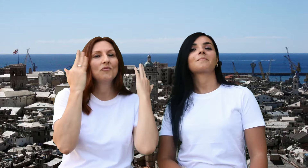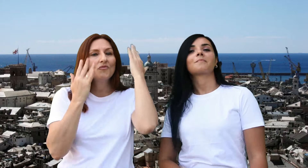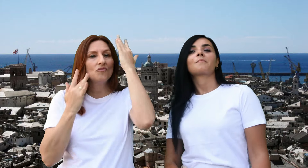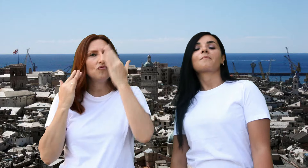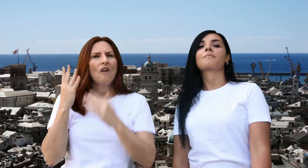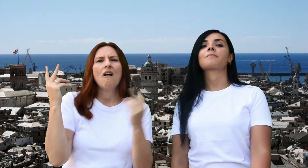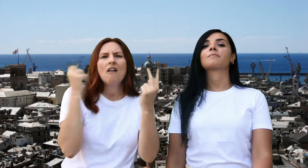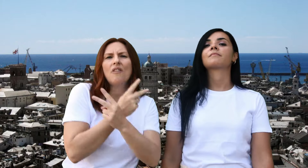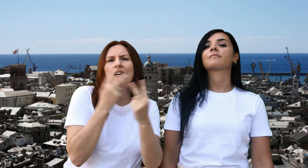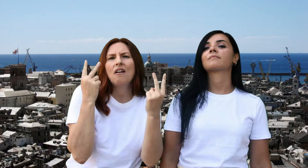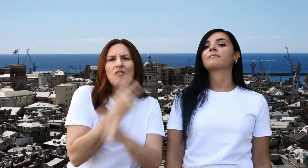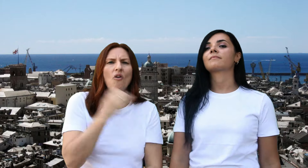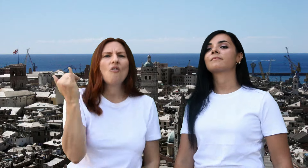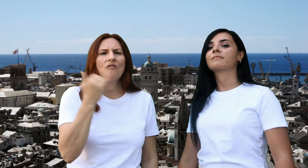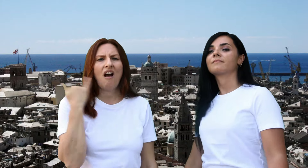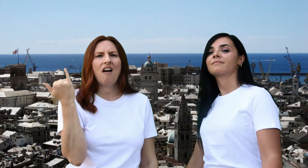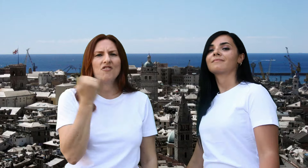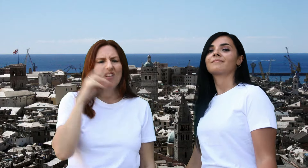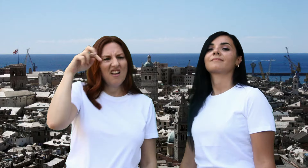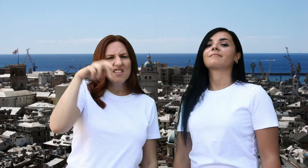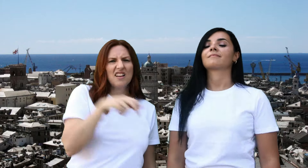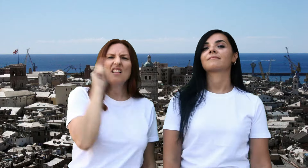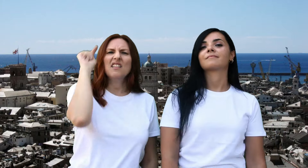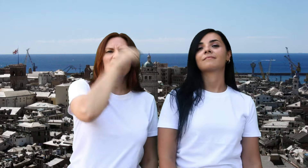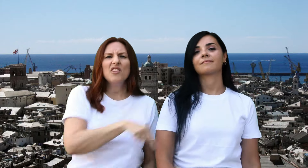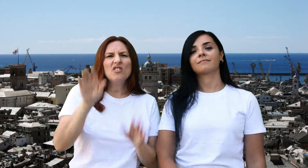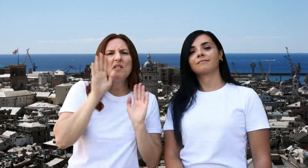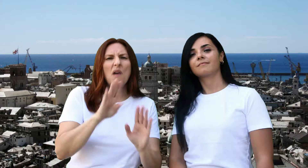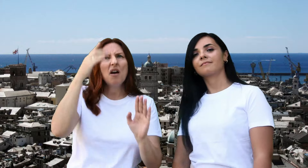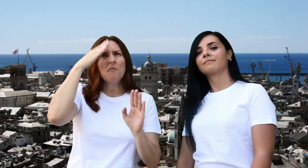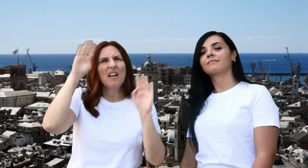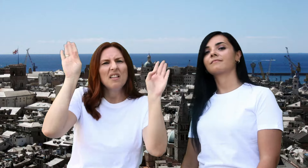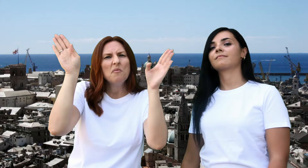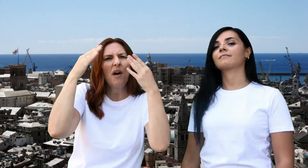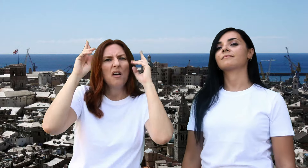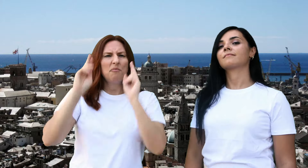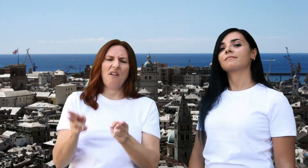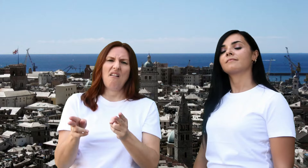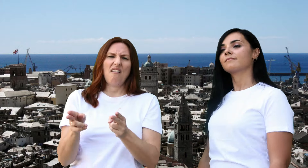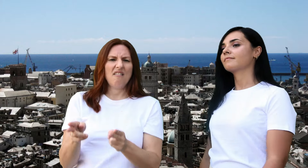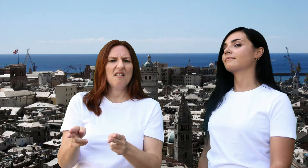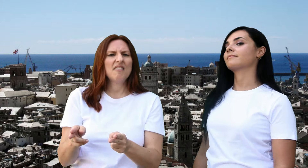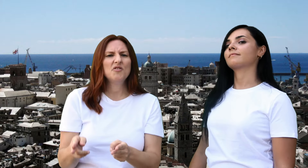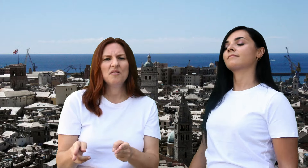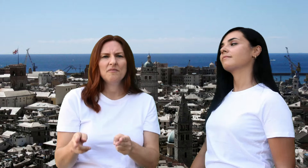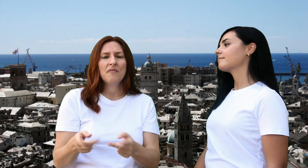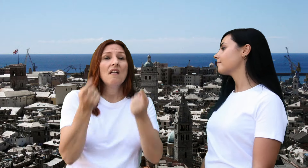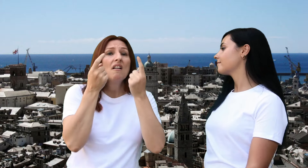E può bastar davvero poco, sai perché? Ci sono barriere mentali più dure di quelle archittettoniche!